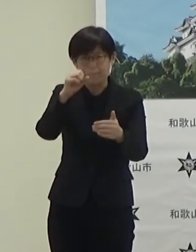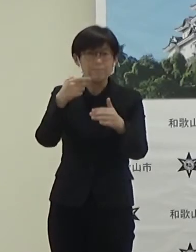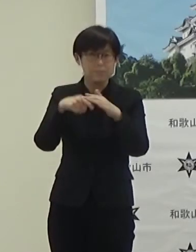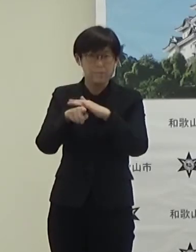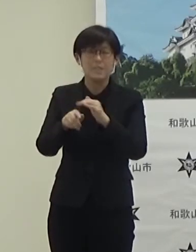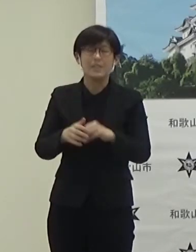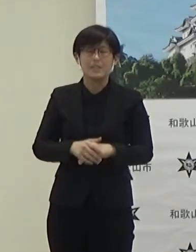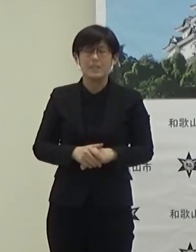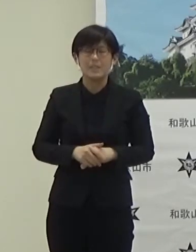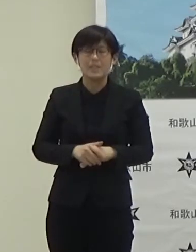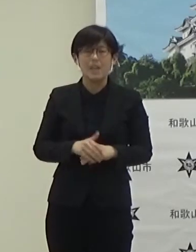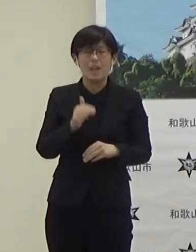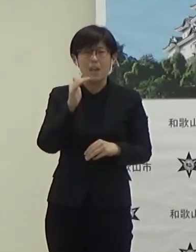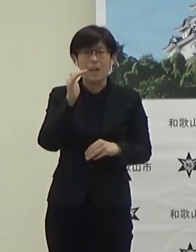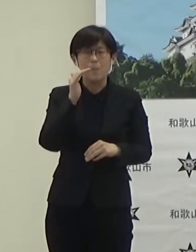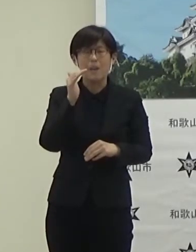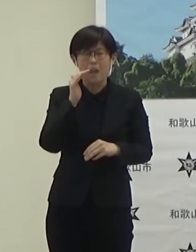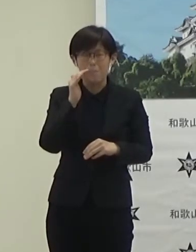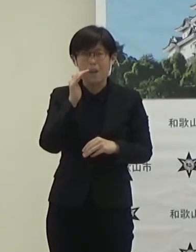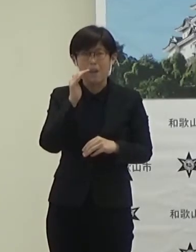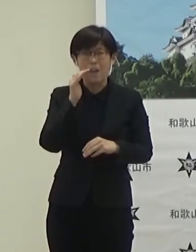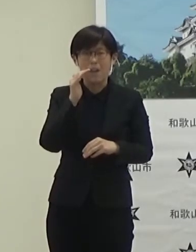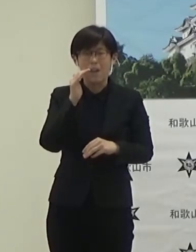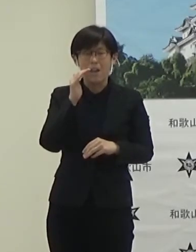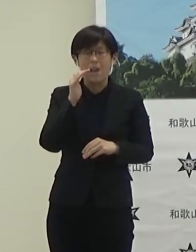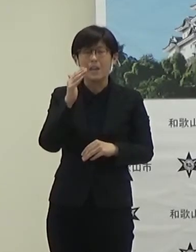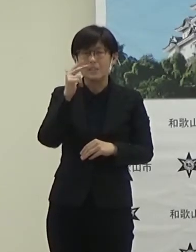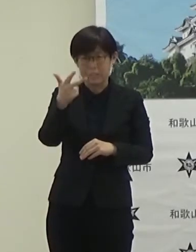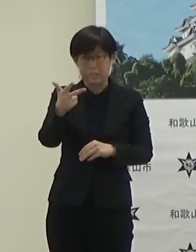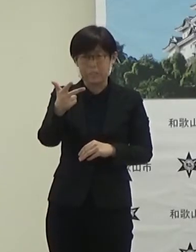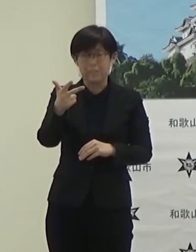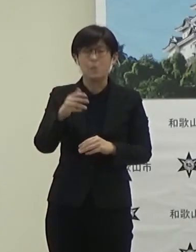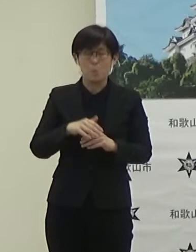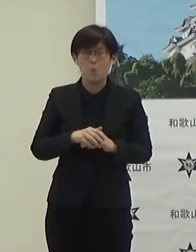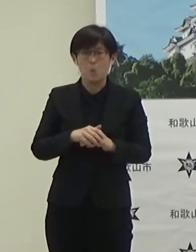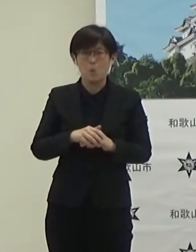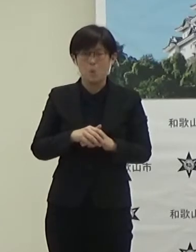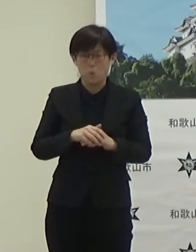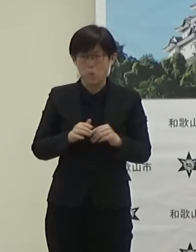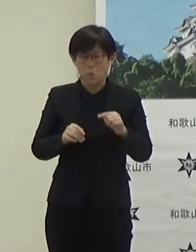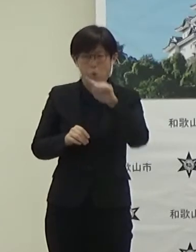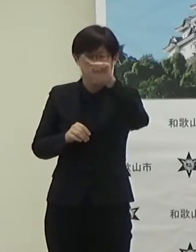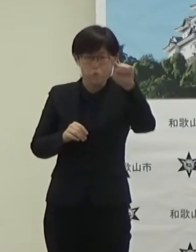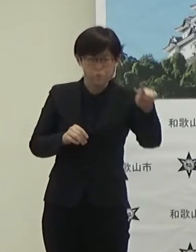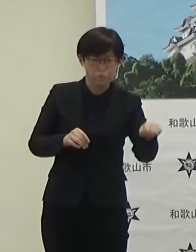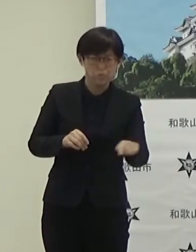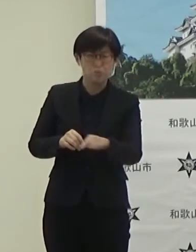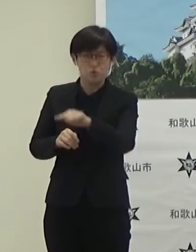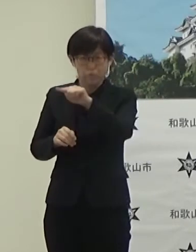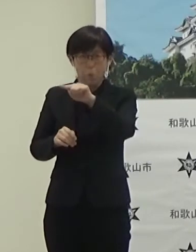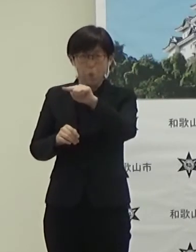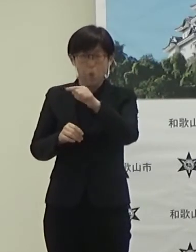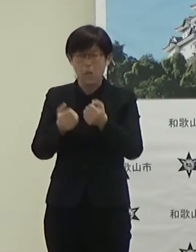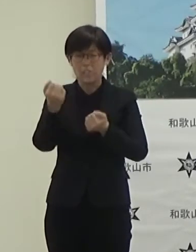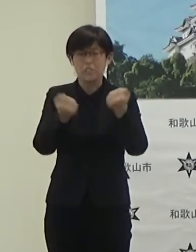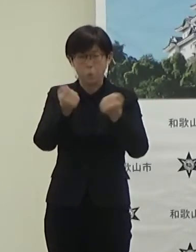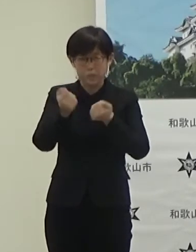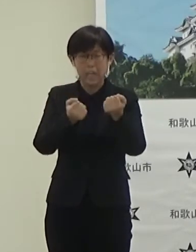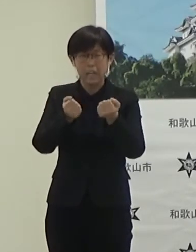和歌山市をぐるっと環状道路、自動車専用道路で結ぶという構想でございます